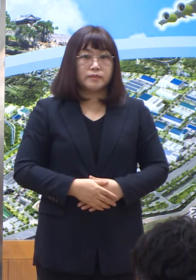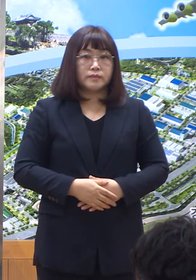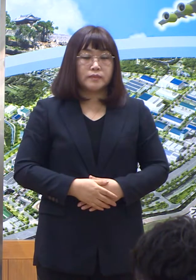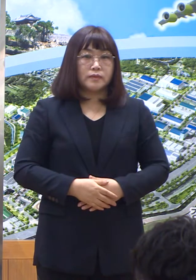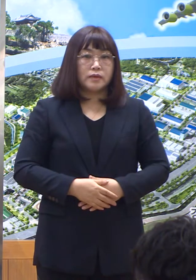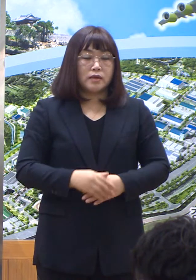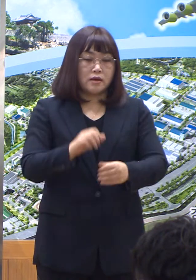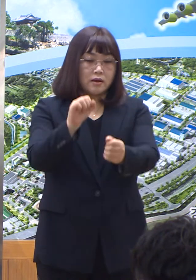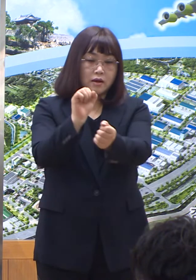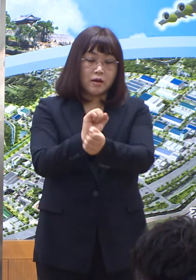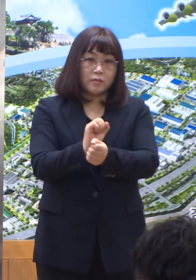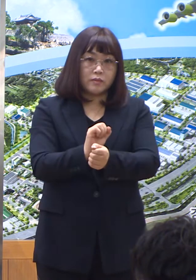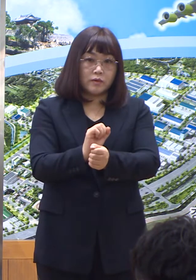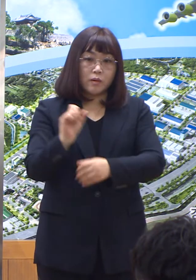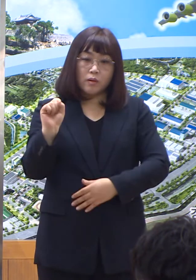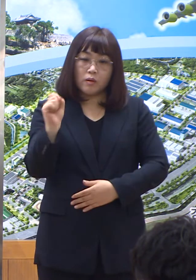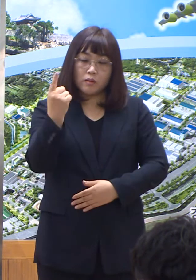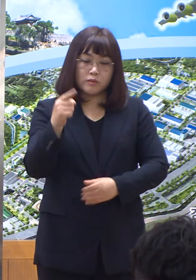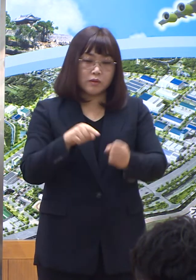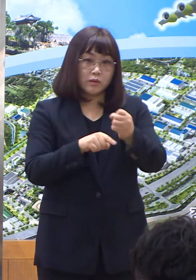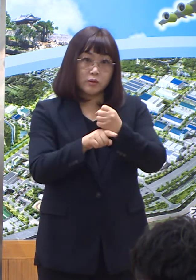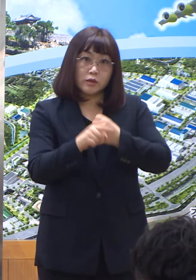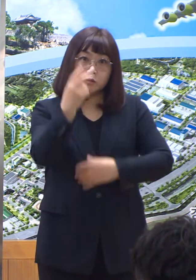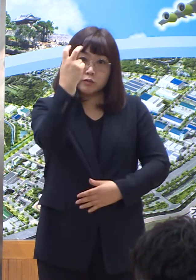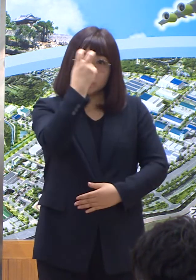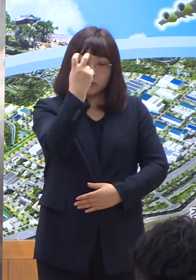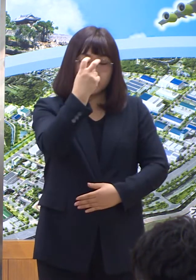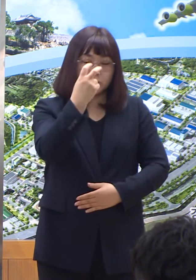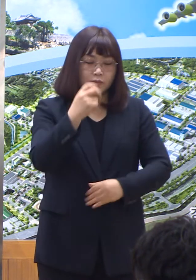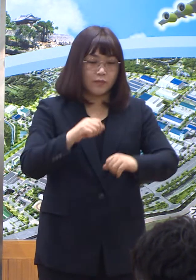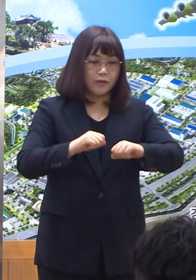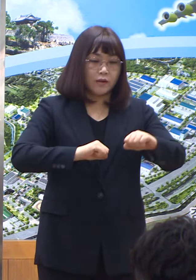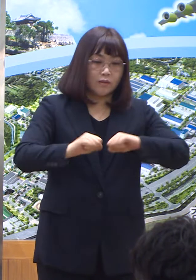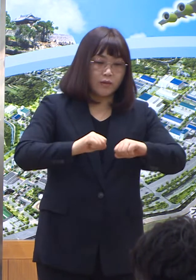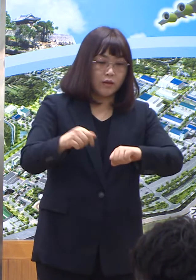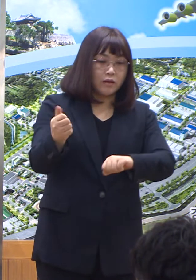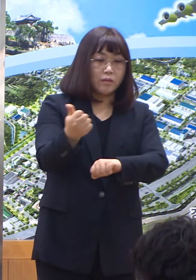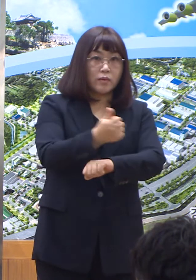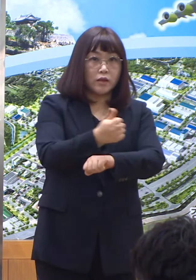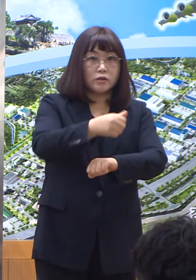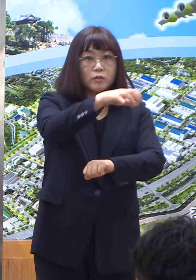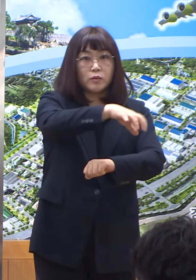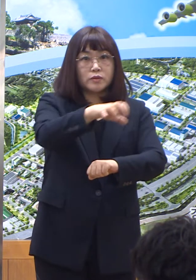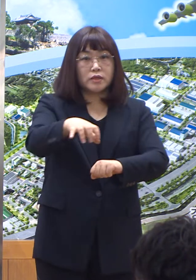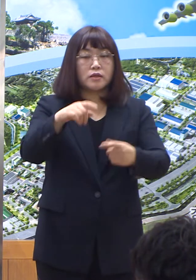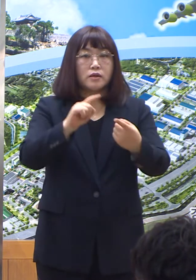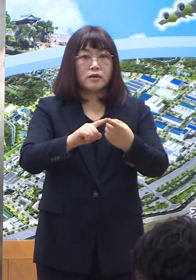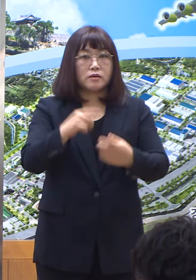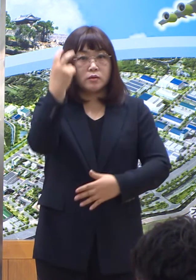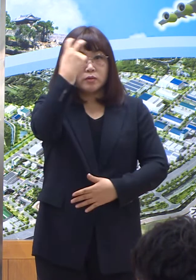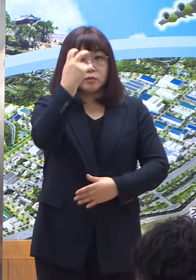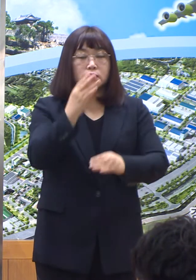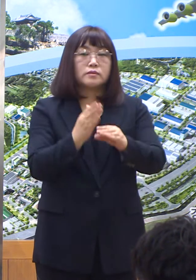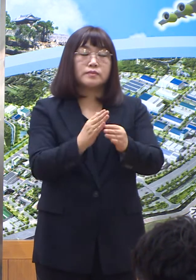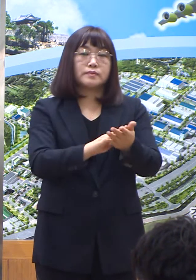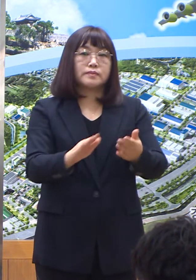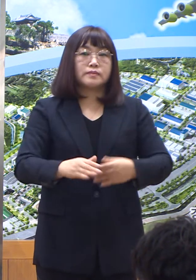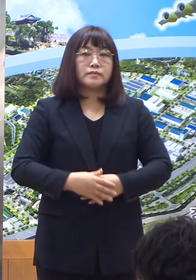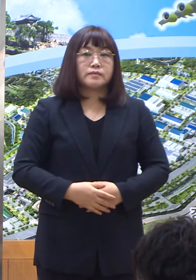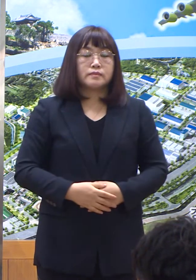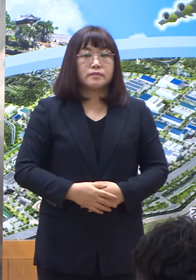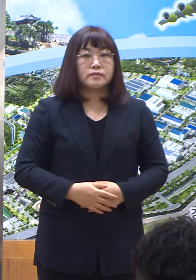이분들의 감염 경로는 역학조사 중이고 이동 동선 및 접촉자·동선노출자는 파악 중입니다.